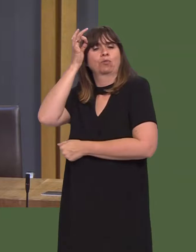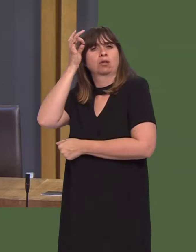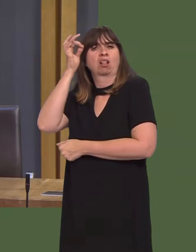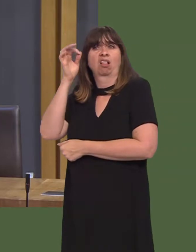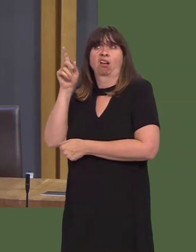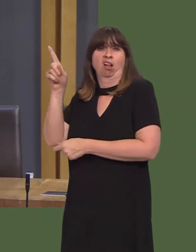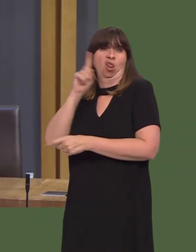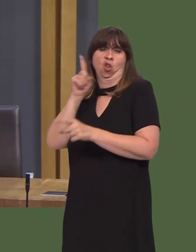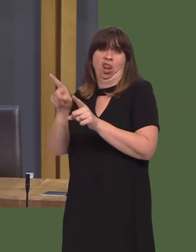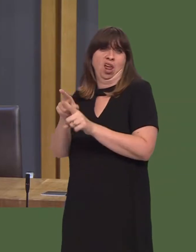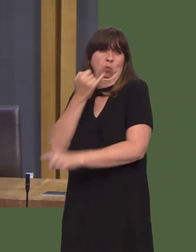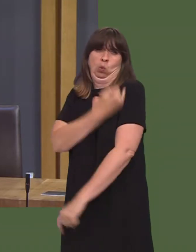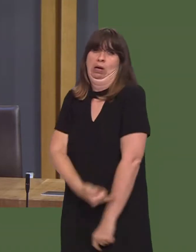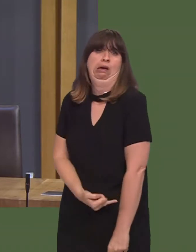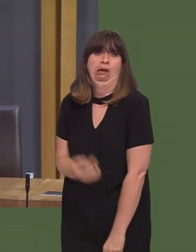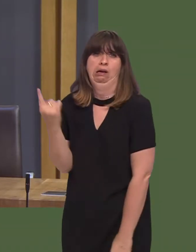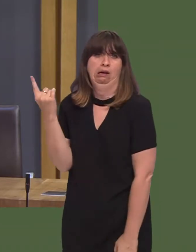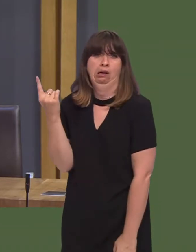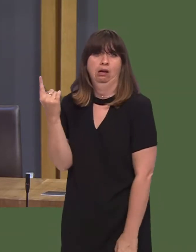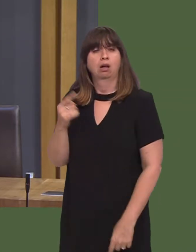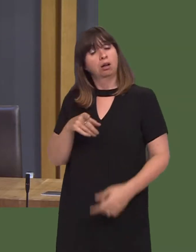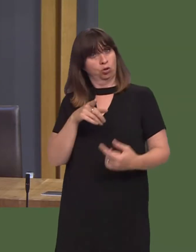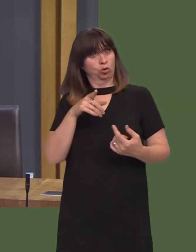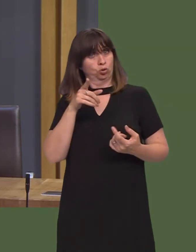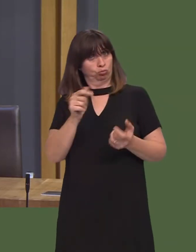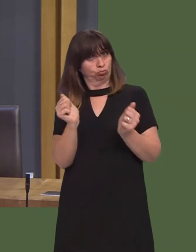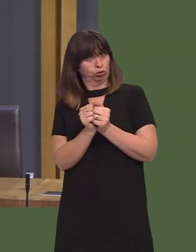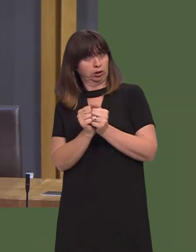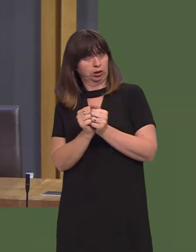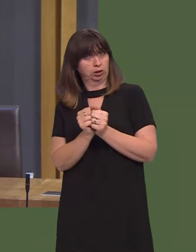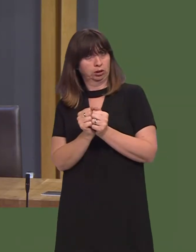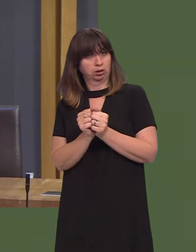ddiweddar fel ëtoothless hamsterí. A ydych chiín cytuno y byddai dilyn y trywydd hwnnw